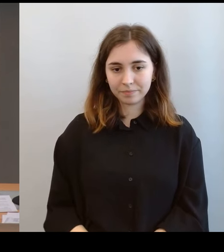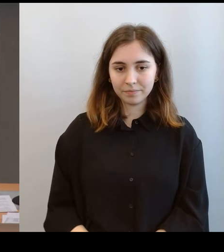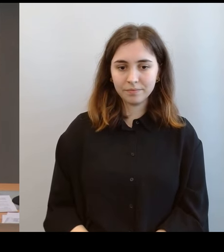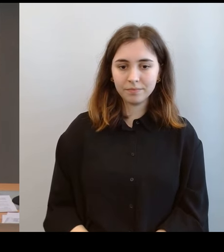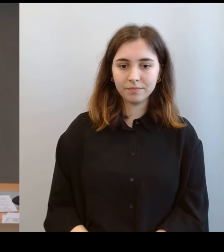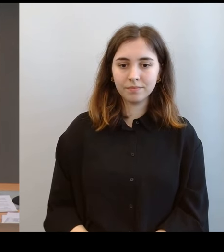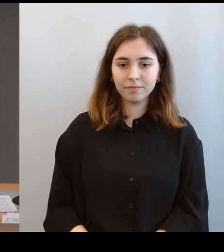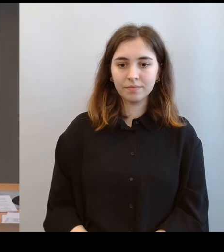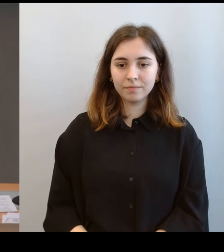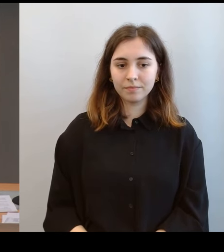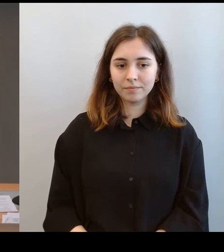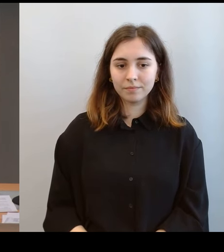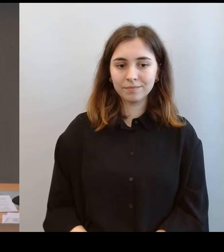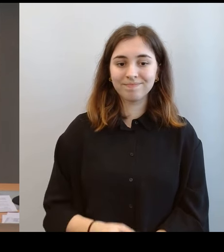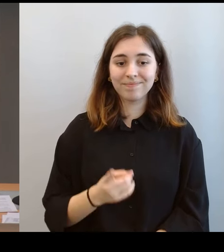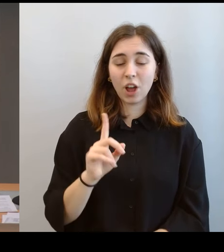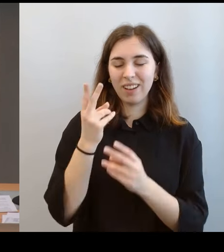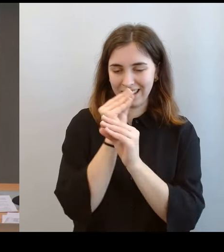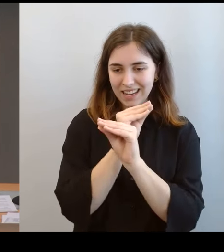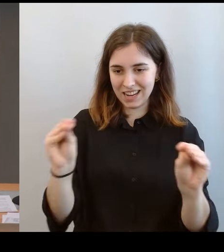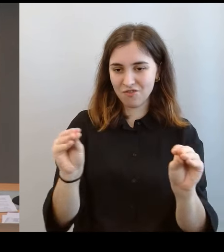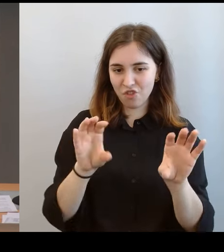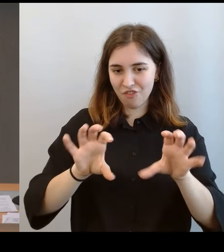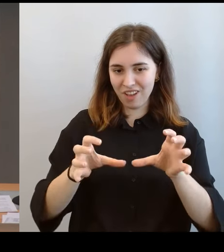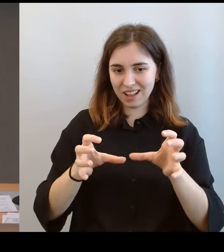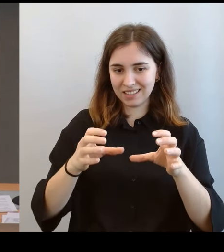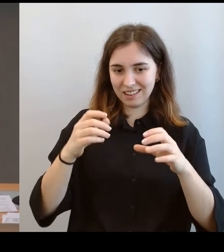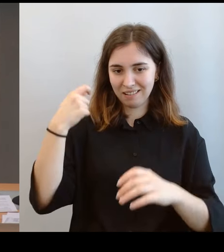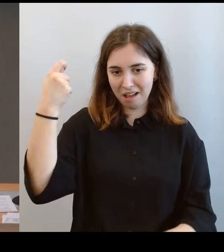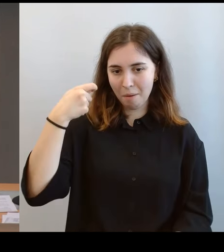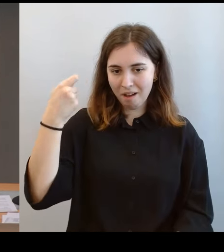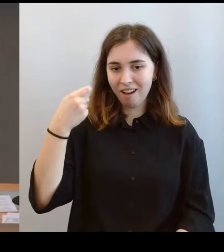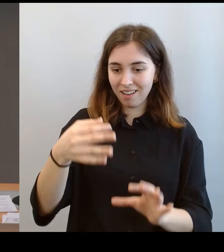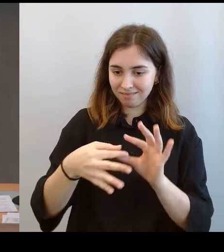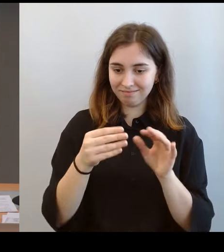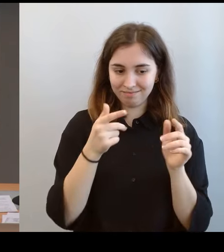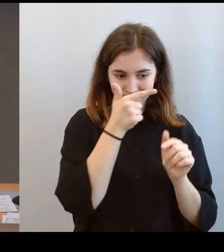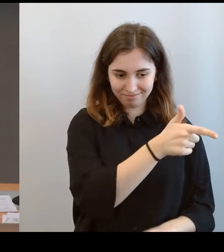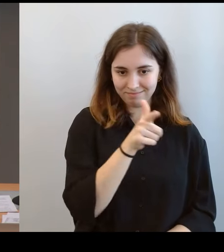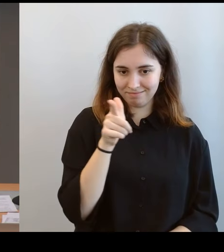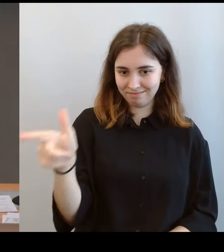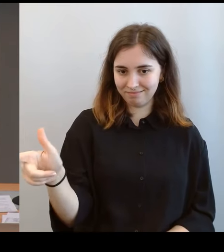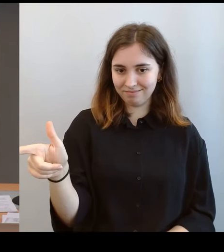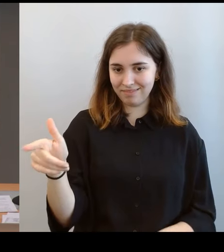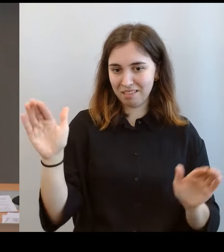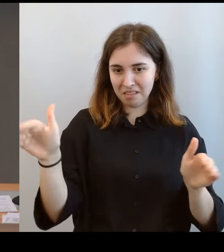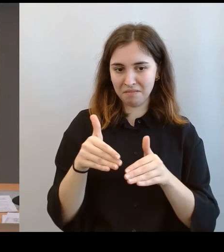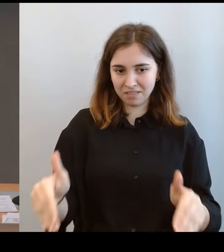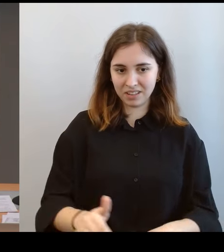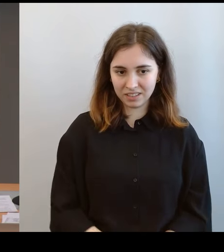Wahlkabinen ausgerichtet werden dürfen. Alle Plätze direkt hinter den Wahlkabinen und um die Wahlkabinen herum. Bitte ich jetzt